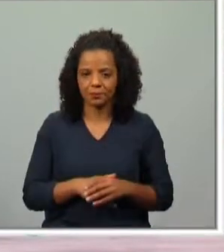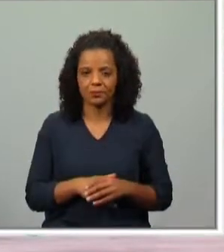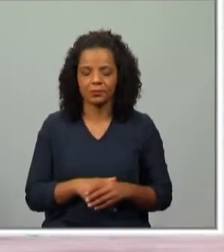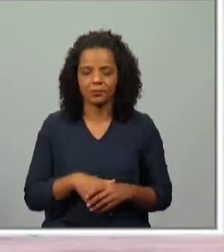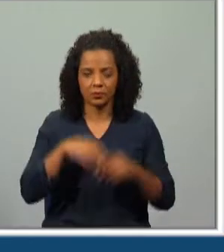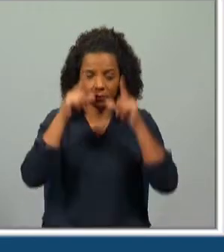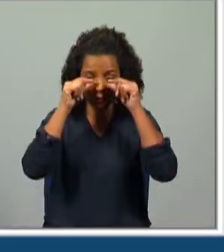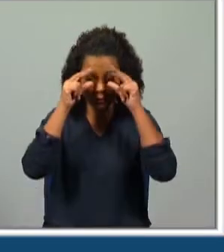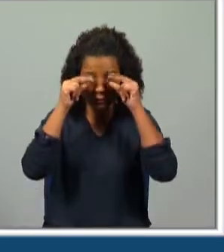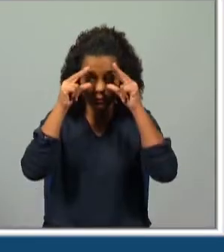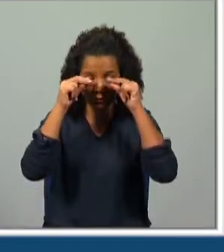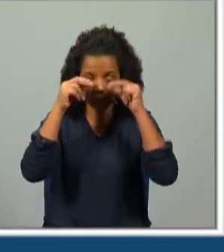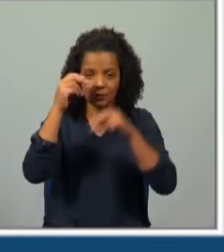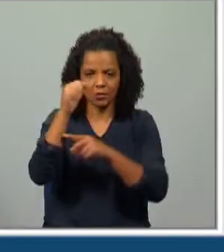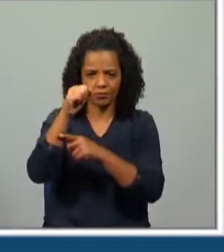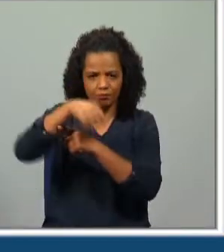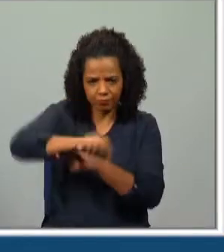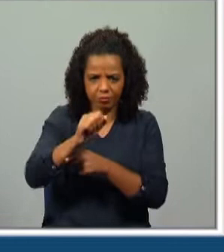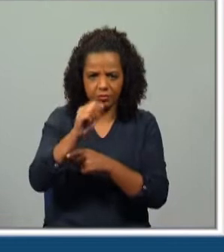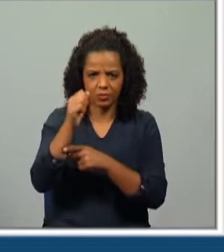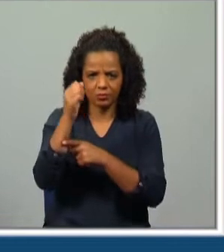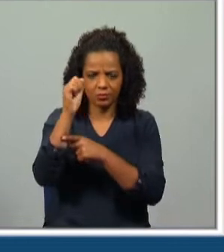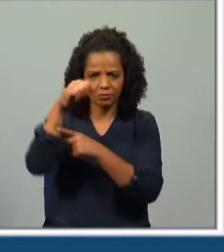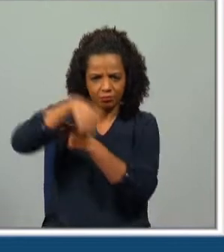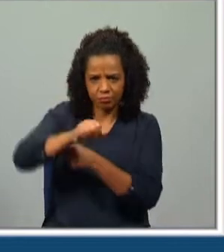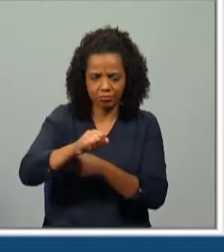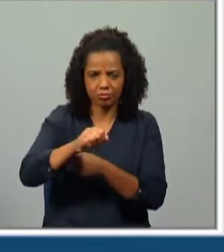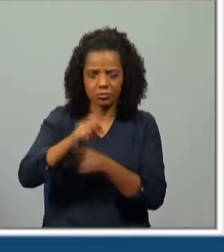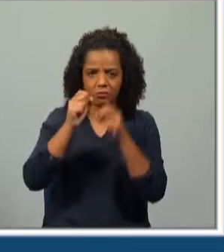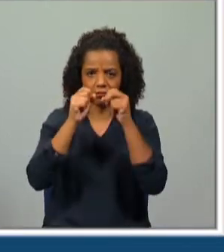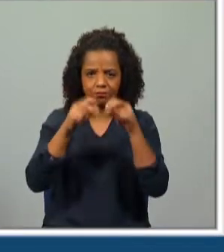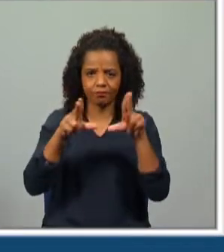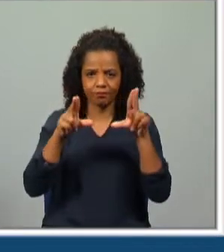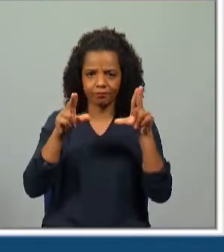prestejarem mergulhar a cabeça conseguiu limpar os olhos olhou para o céu e não 準備潛水他們的頭得到了擦你的眼睛看著天空而不是